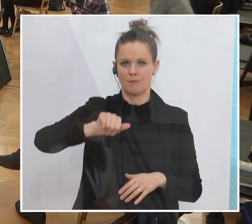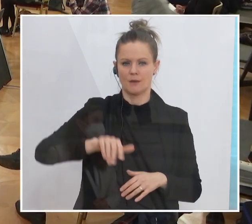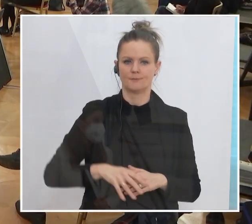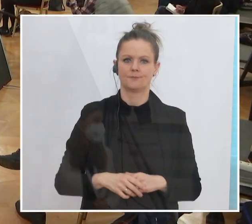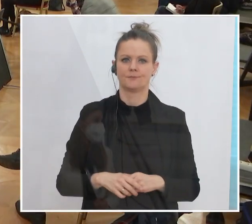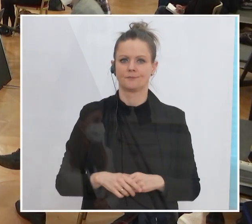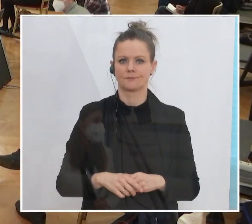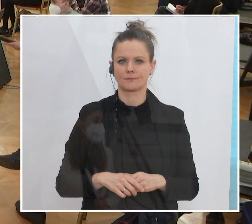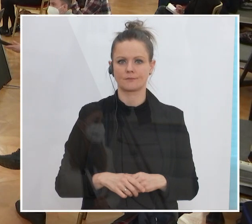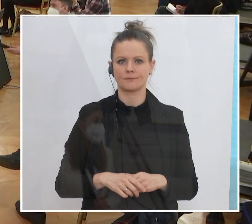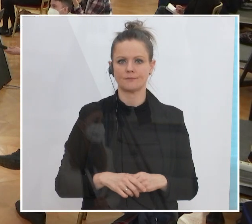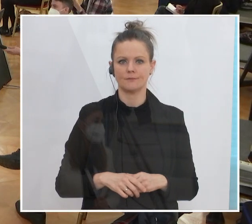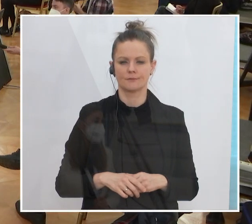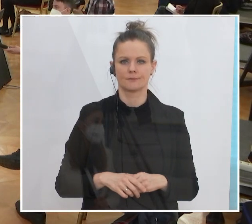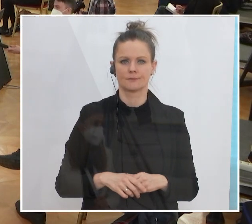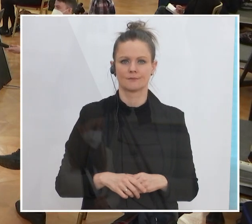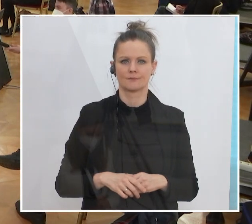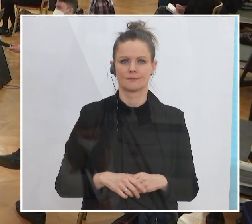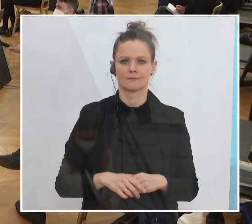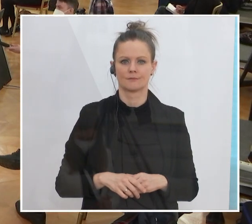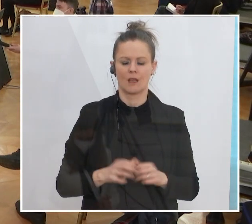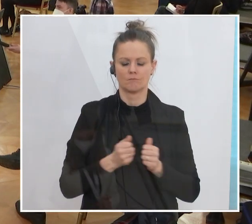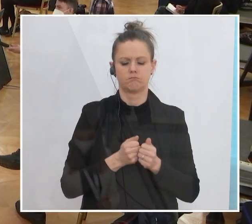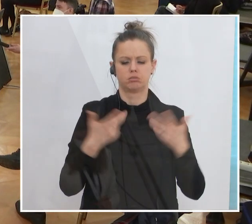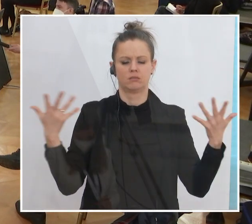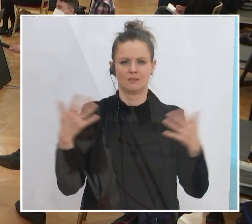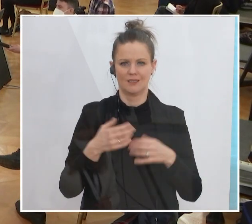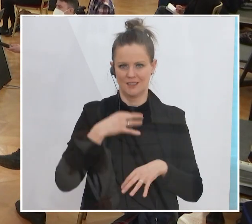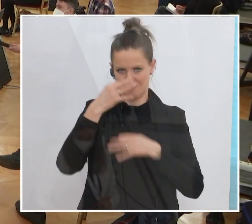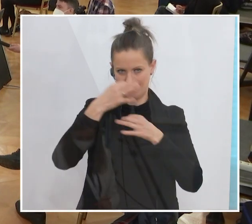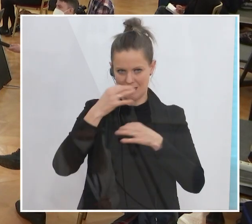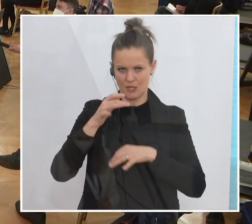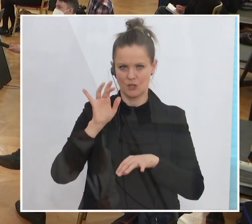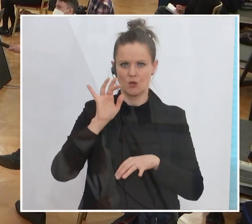Ja, gleich ein „Schippel“ Fragen: Vielleicht zuerst einmal an den Sportminister und an die